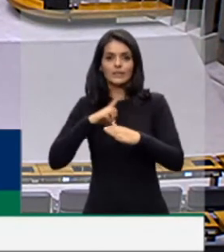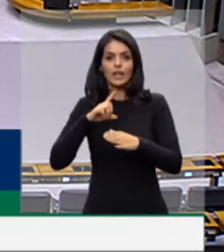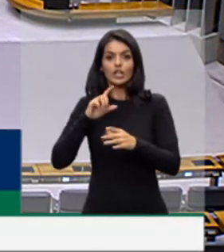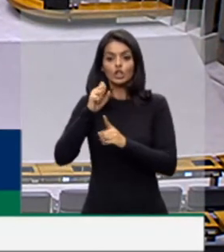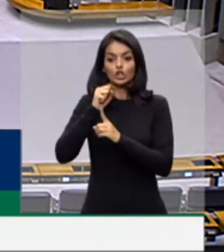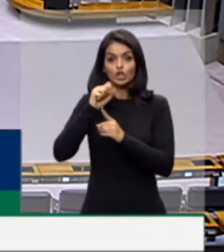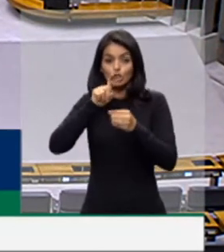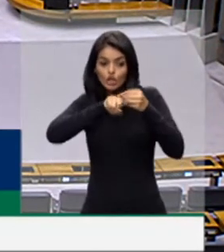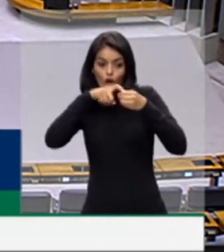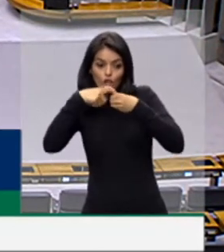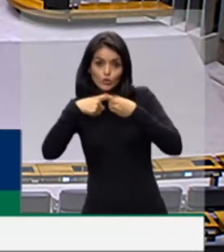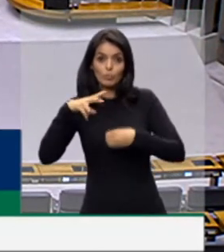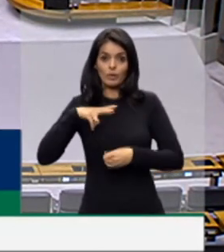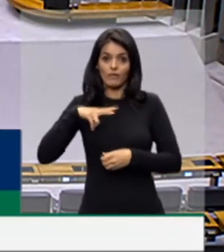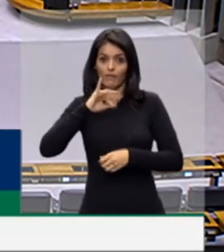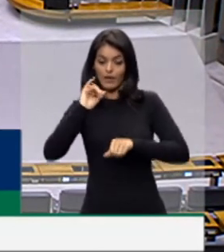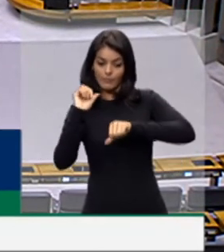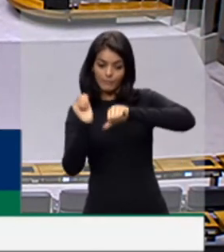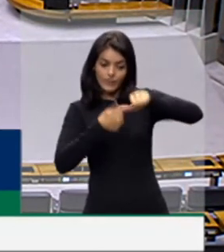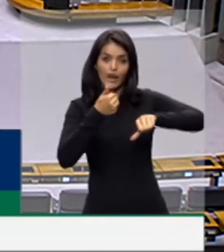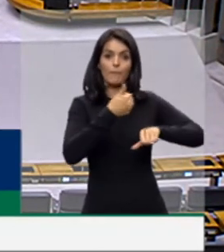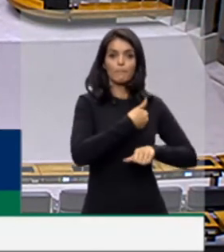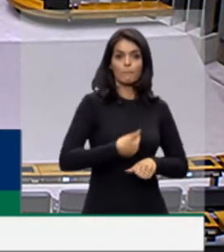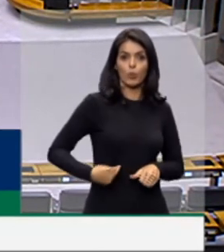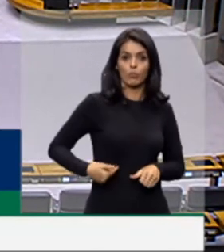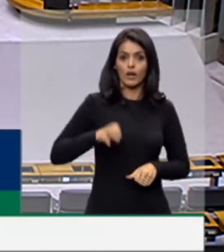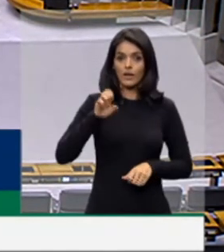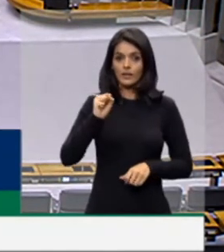NIO, QUE HOJE SÃO SOCIEDADE DE ECONOMIA MISTA, SÃO SOCIEDADE QUE TEM SÓCIOS PRIVADOS, ELAS VÃO VIRAR